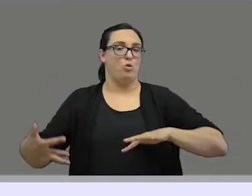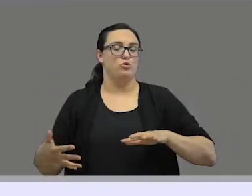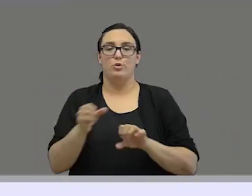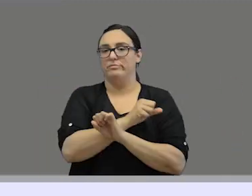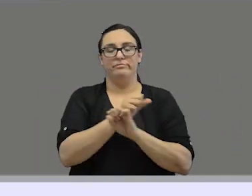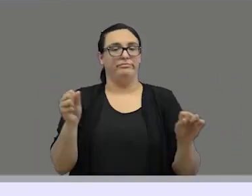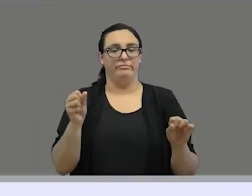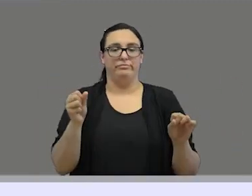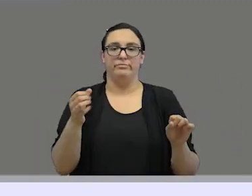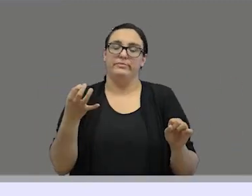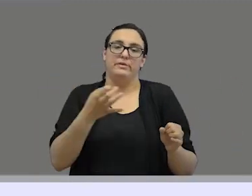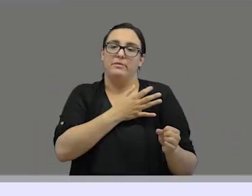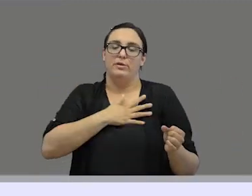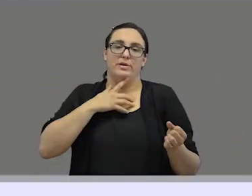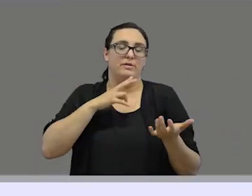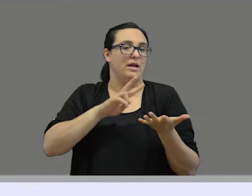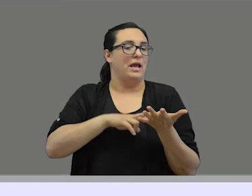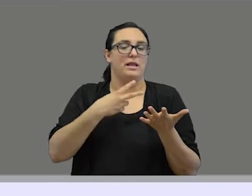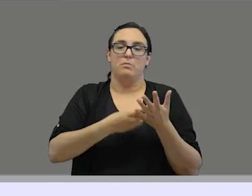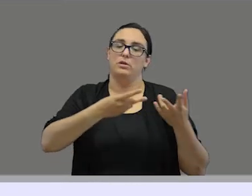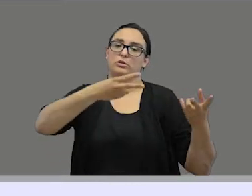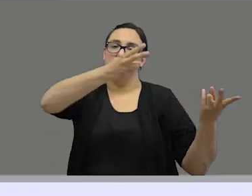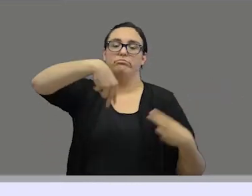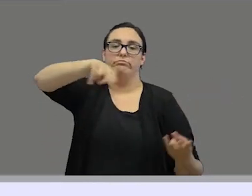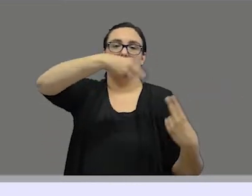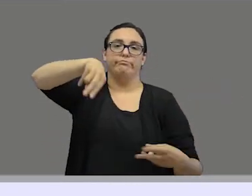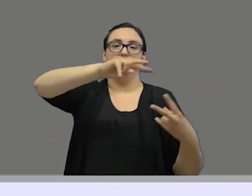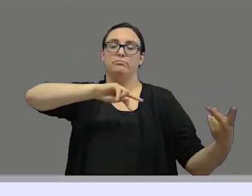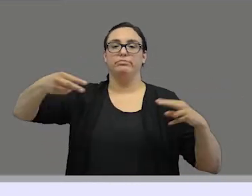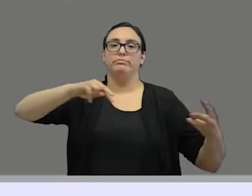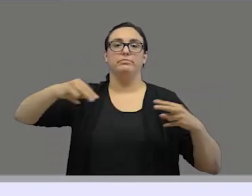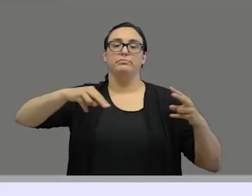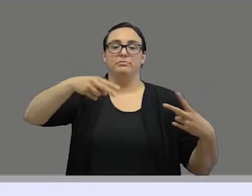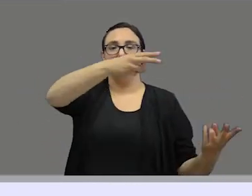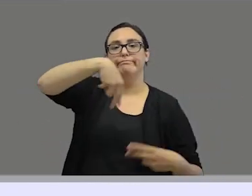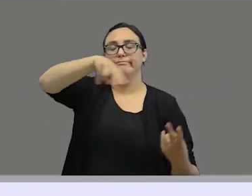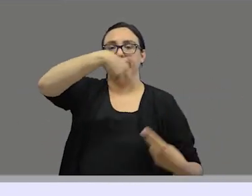und ein Gebärdensprachendolmetscher ist die einzige Möglichkeit,